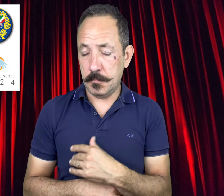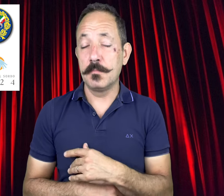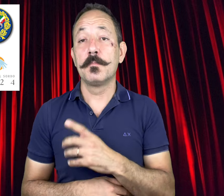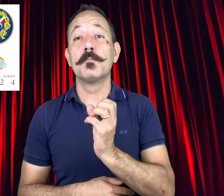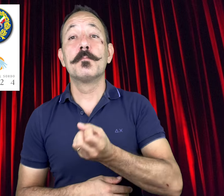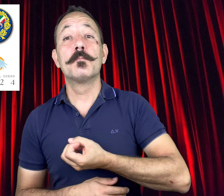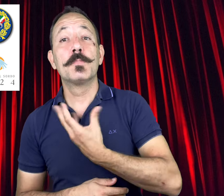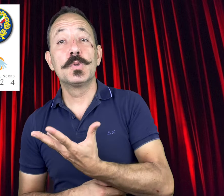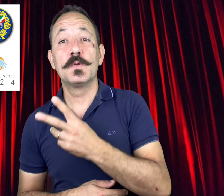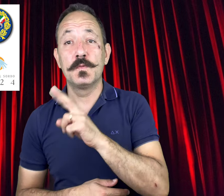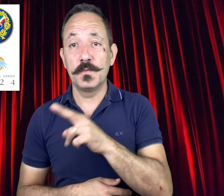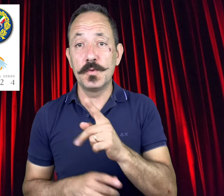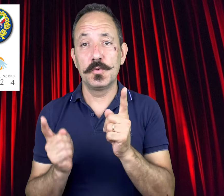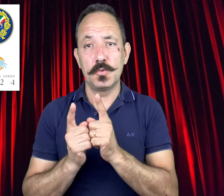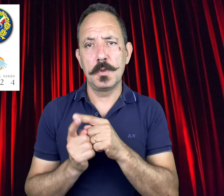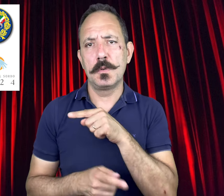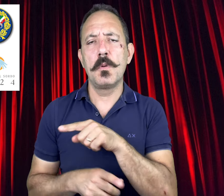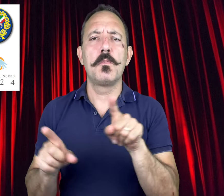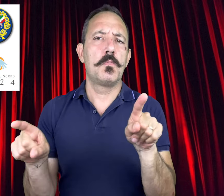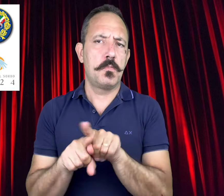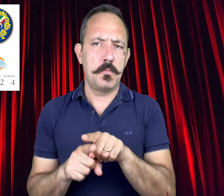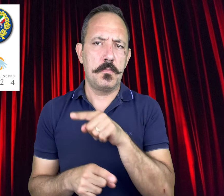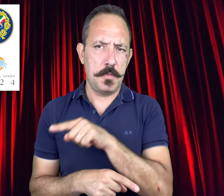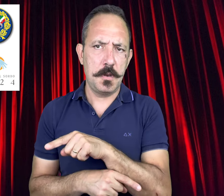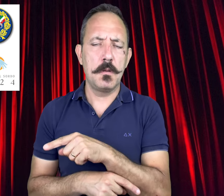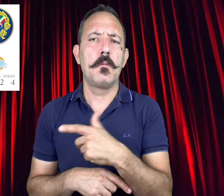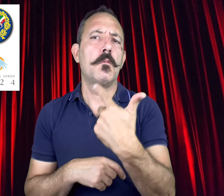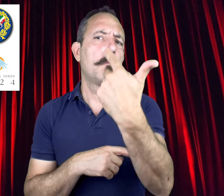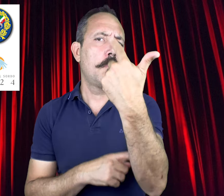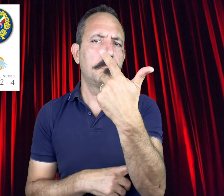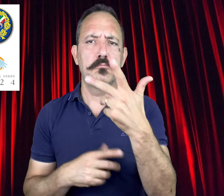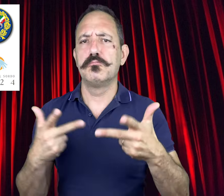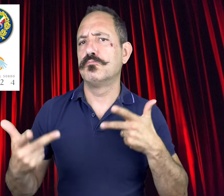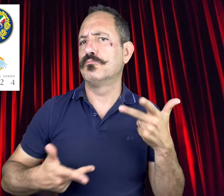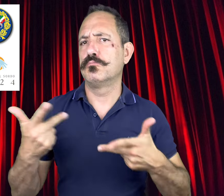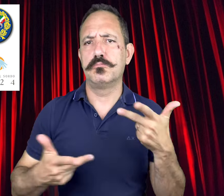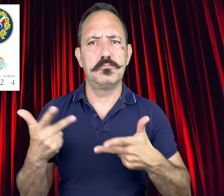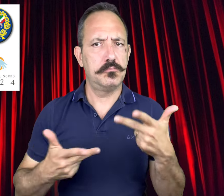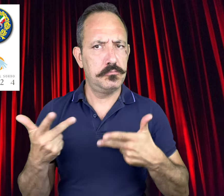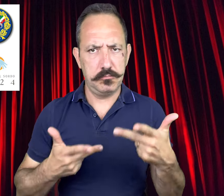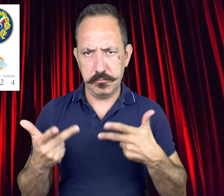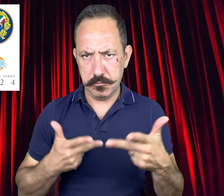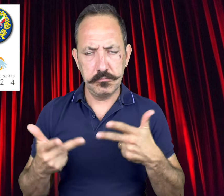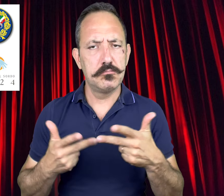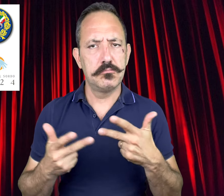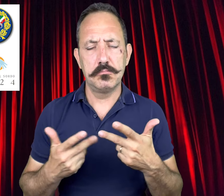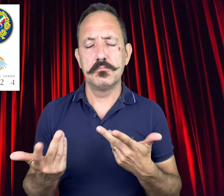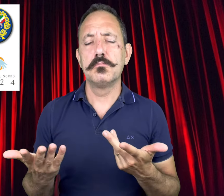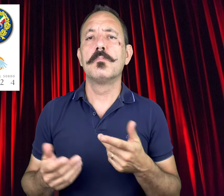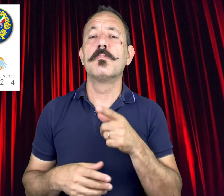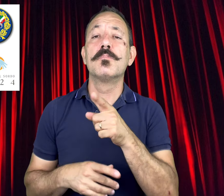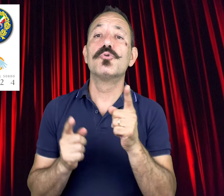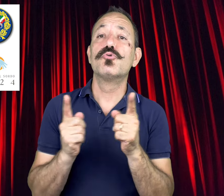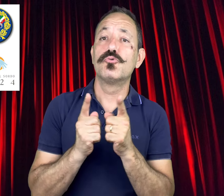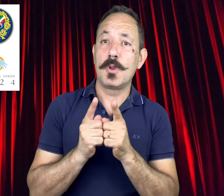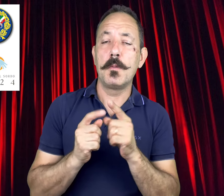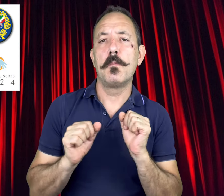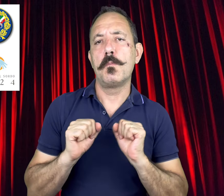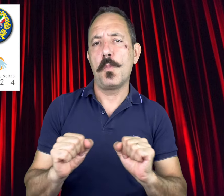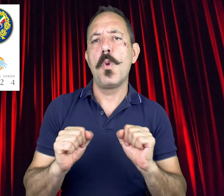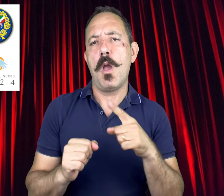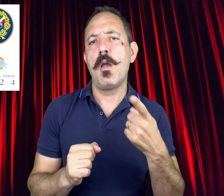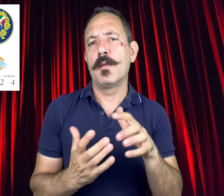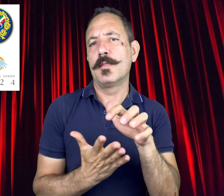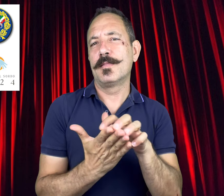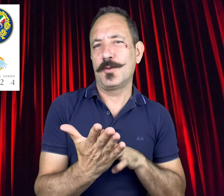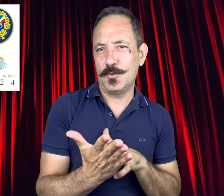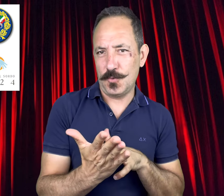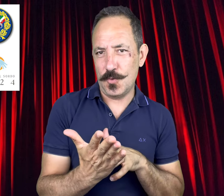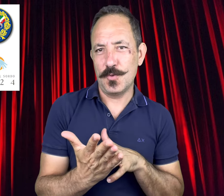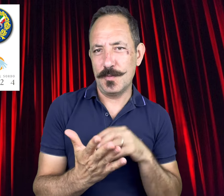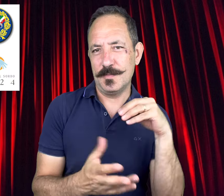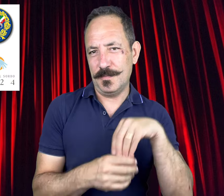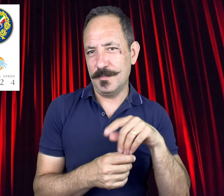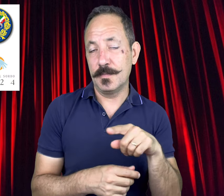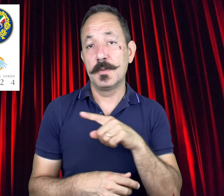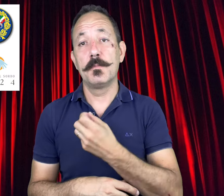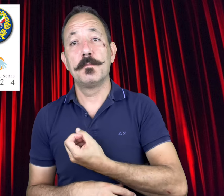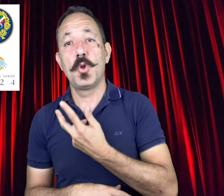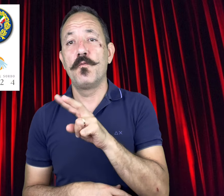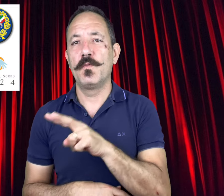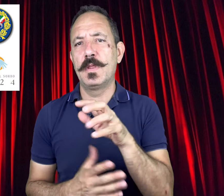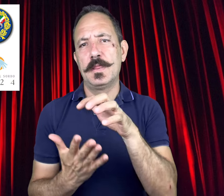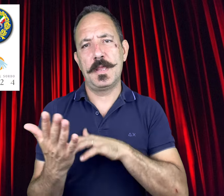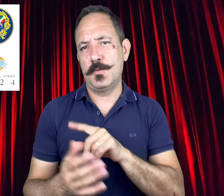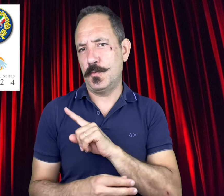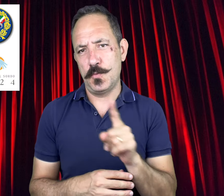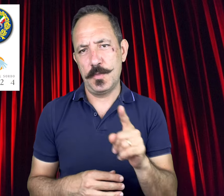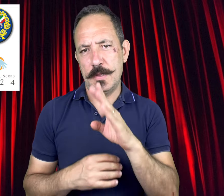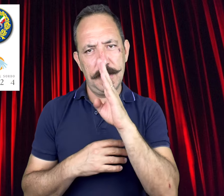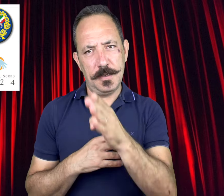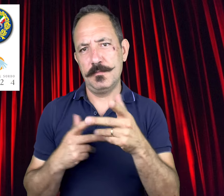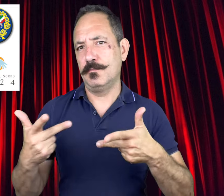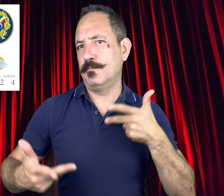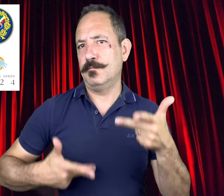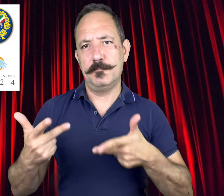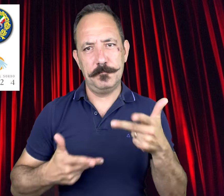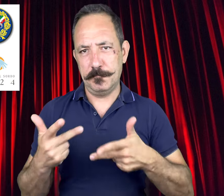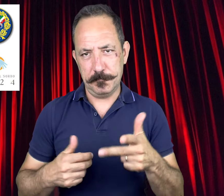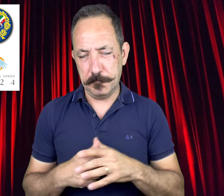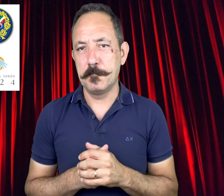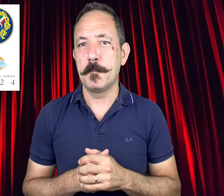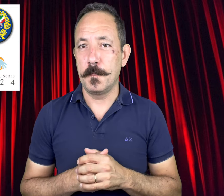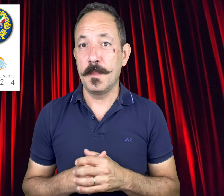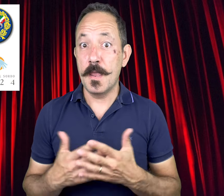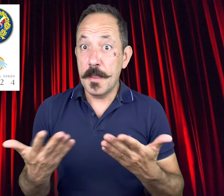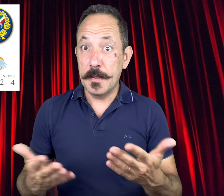La stessa cosa anche per la poesia, VV e Sketch, potete inviare il video, per lo Skecth potete inviare anche il testo, per la poesia e VV il testo non è necessario